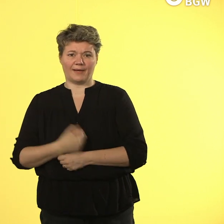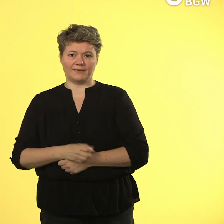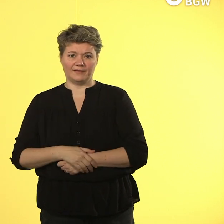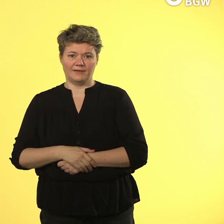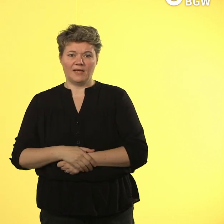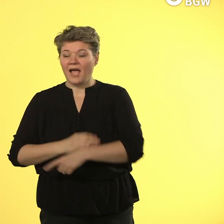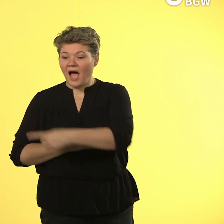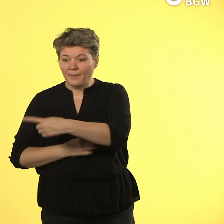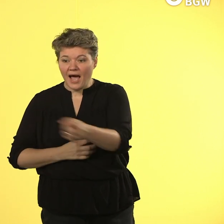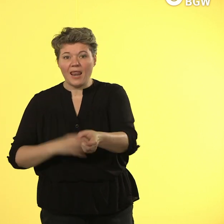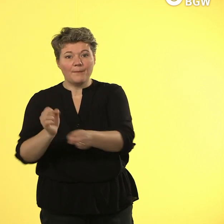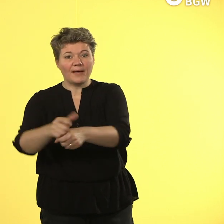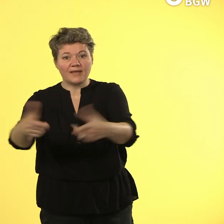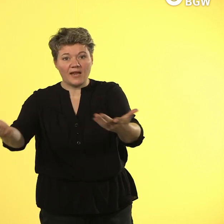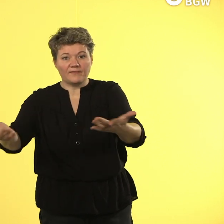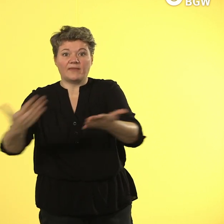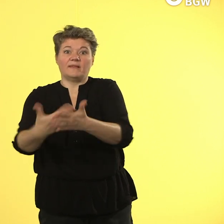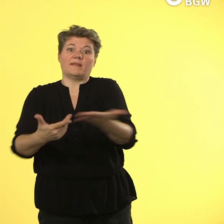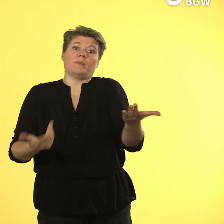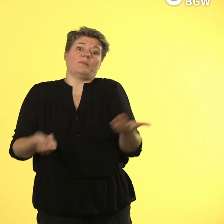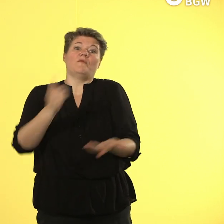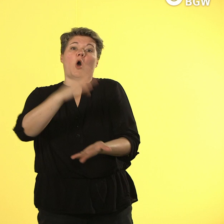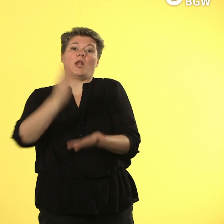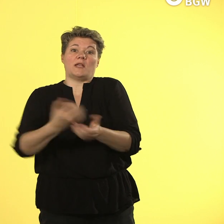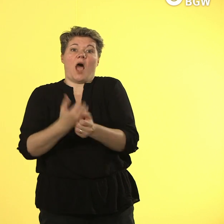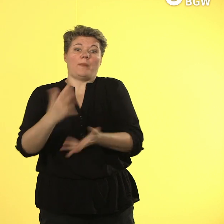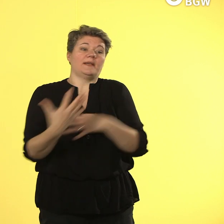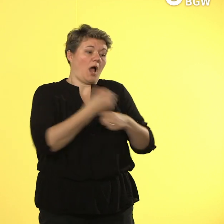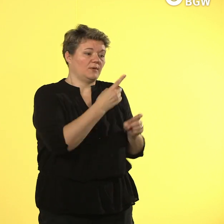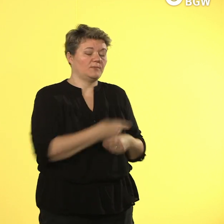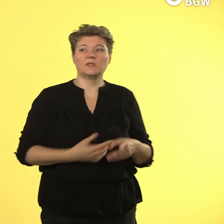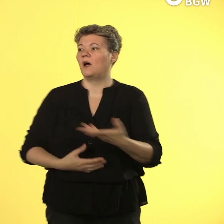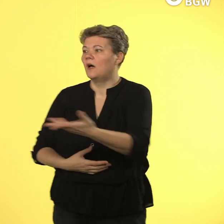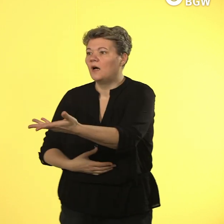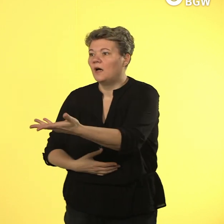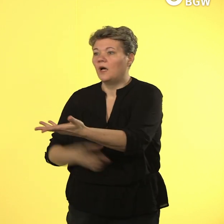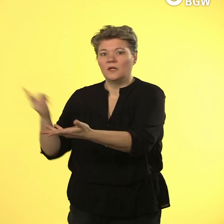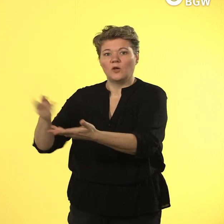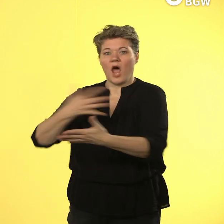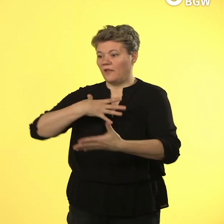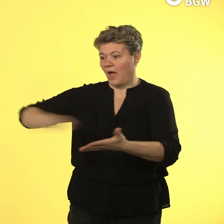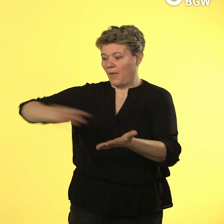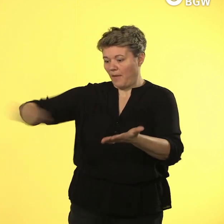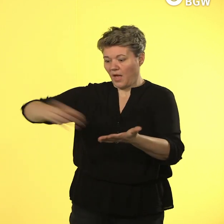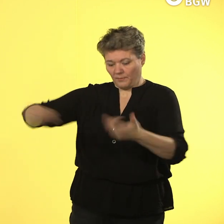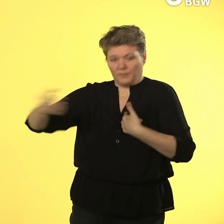Und die anderen sagen: "Du lässt uns nicht mal die Luft zum Atmen, du reißt alles an dich." Beide haben aus ihrer Sichtweise Recht.